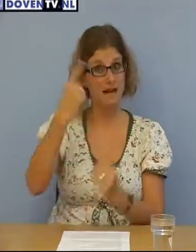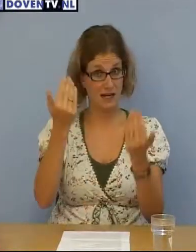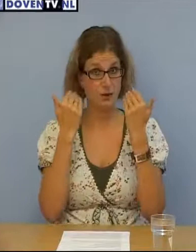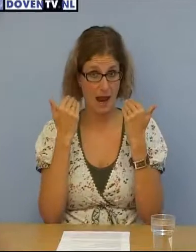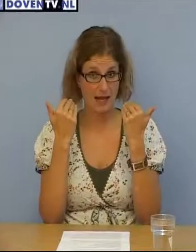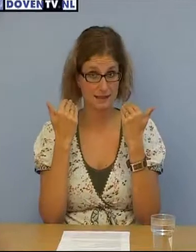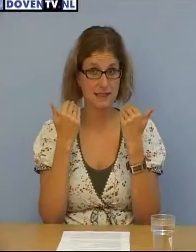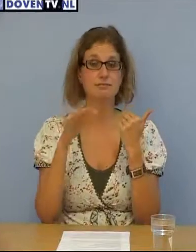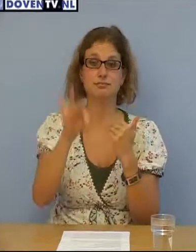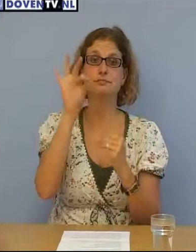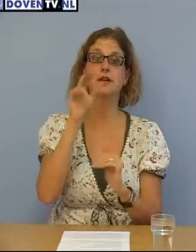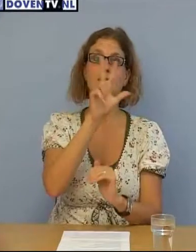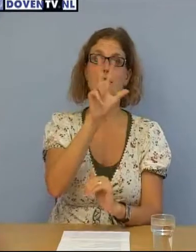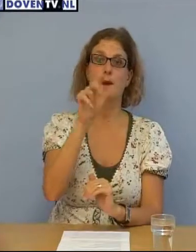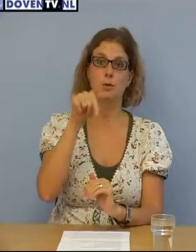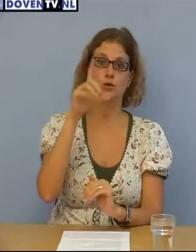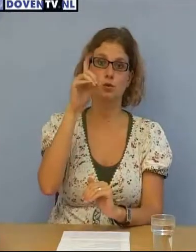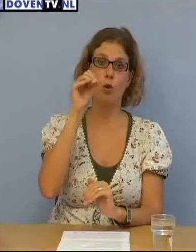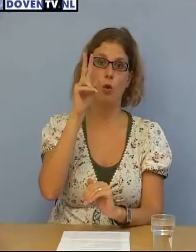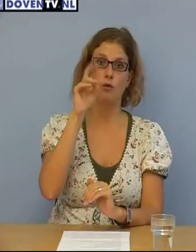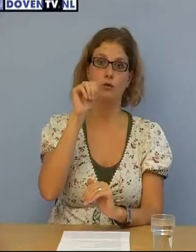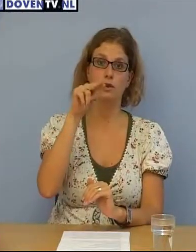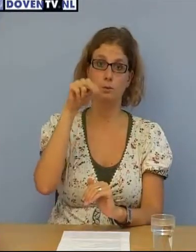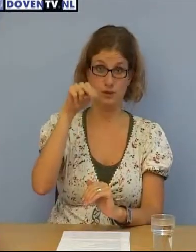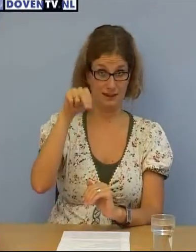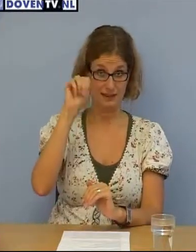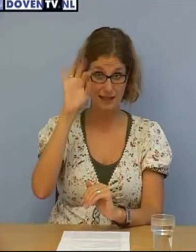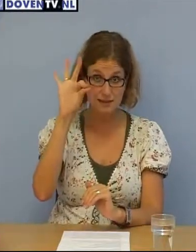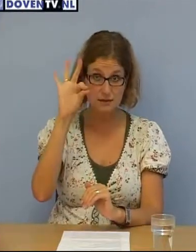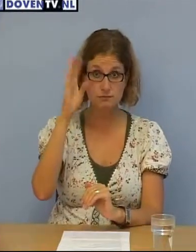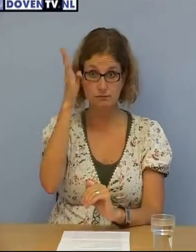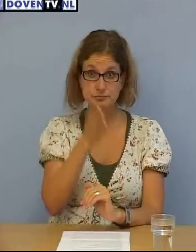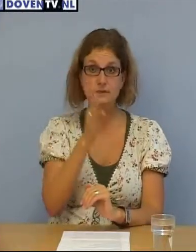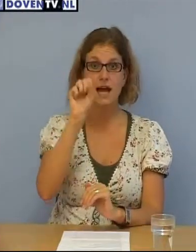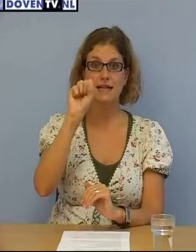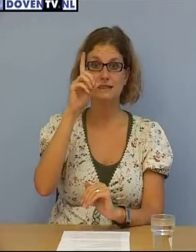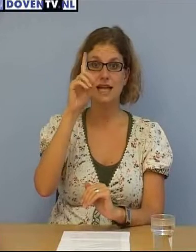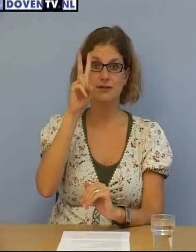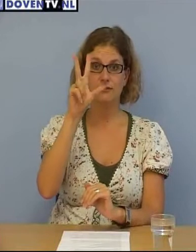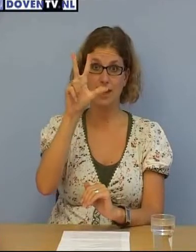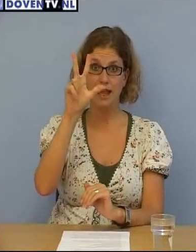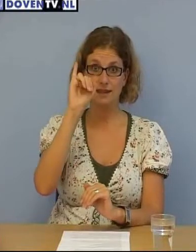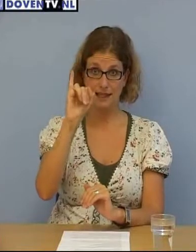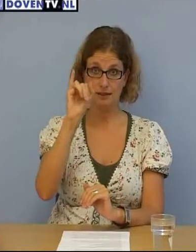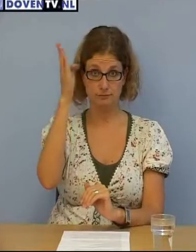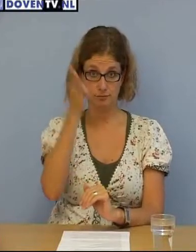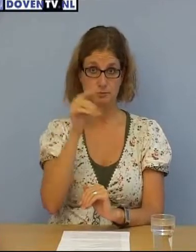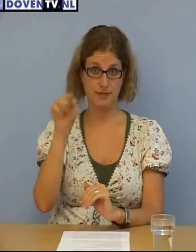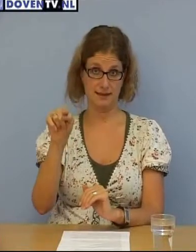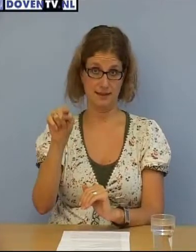Meer informatie is te vinden op www.doven.net./sdwi/.